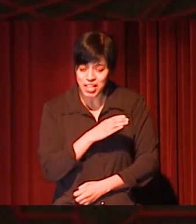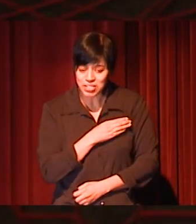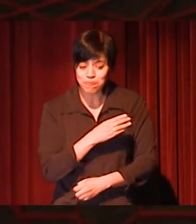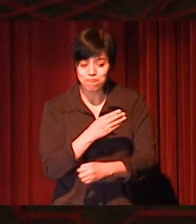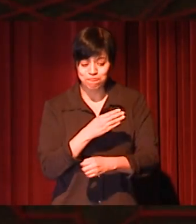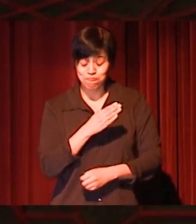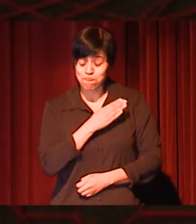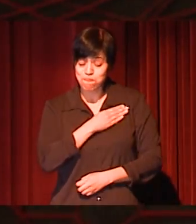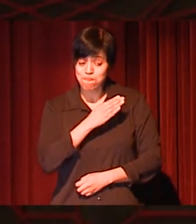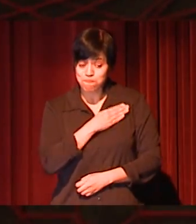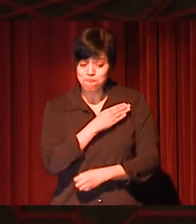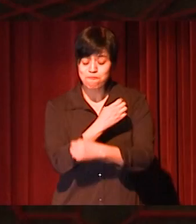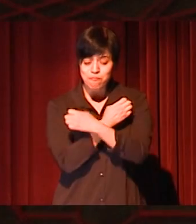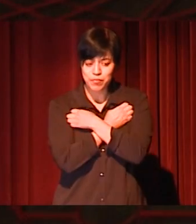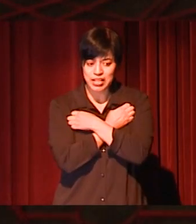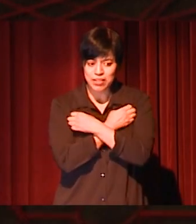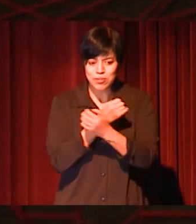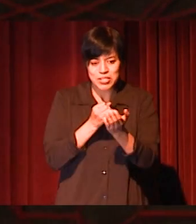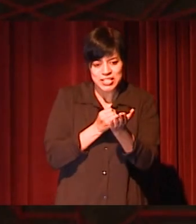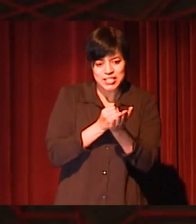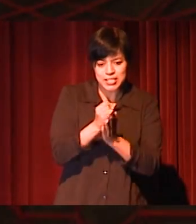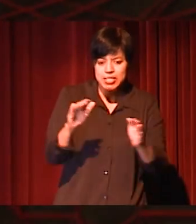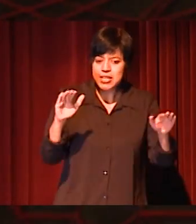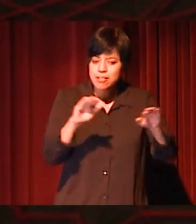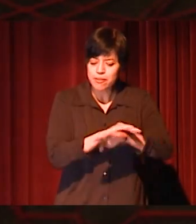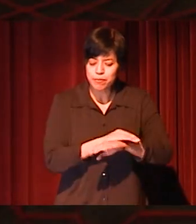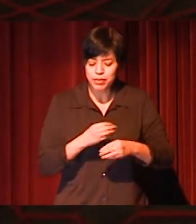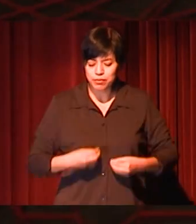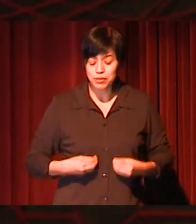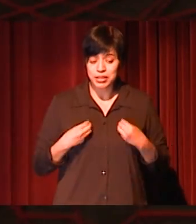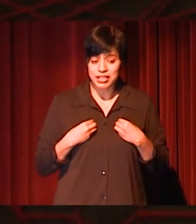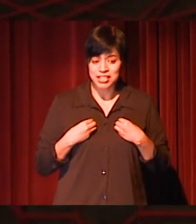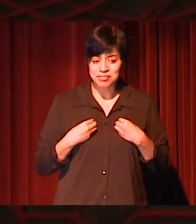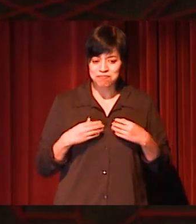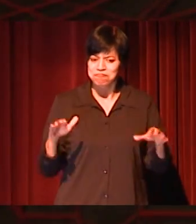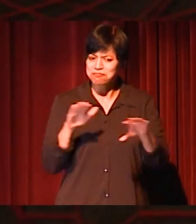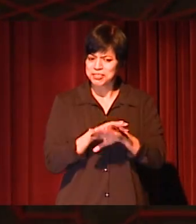Entonces decidí tomar otro camino, y me convertí en maestra.